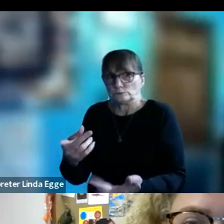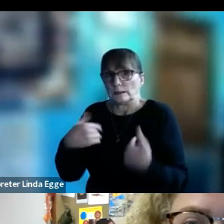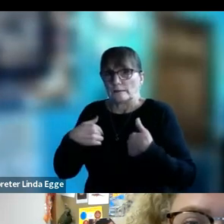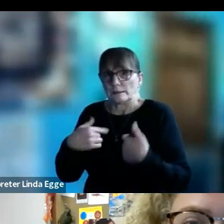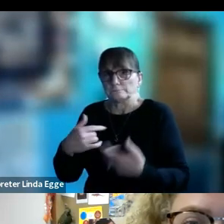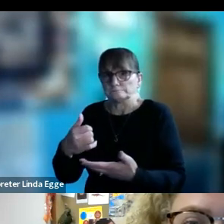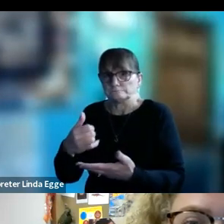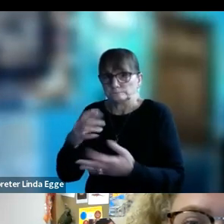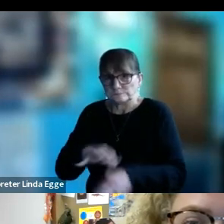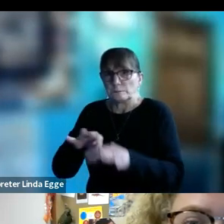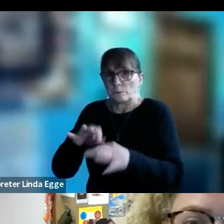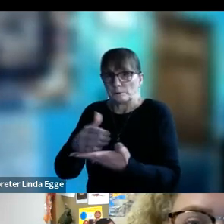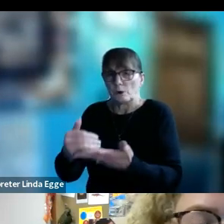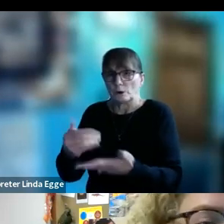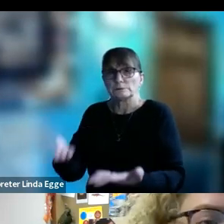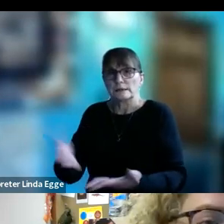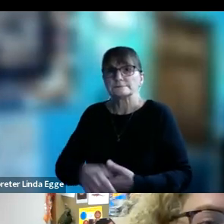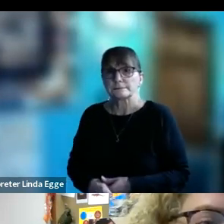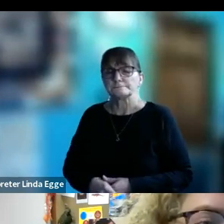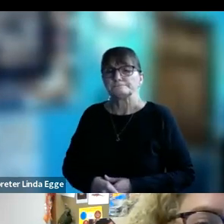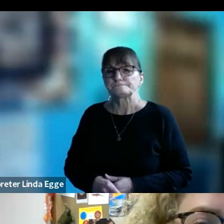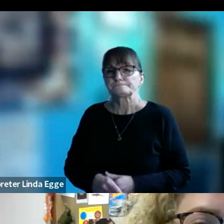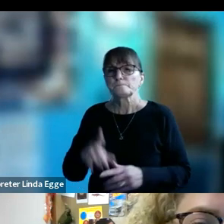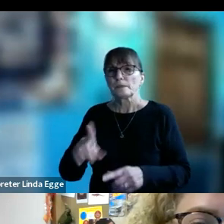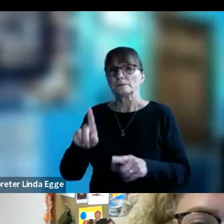De acuerdo, aquí hay una pregunta sobre